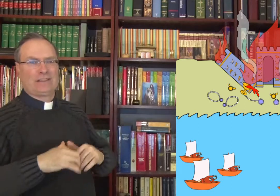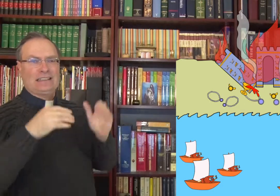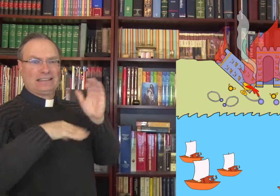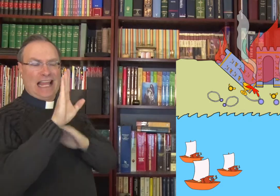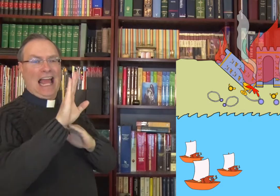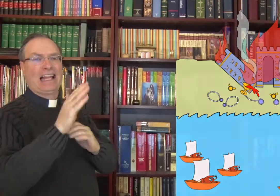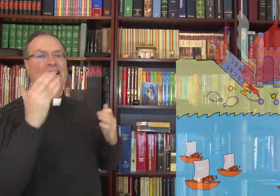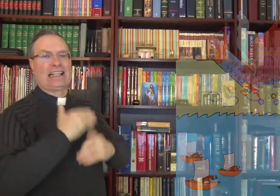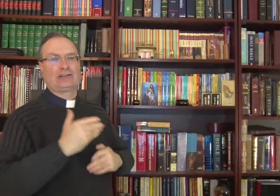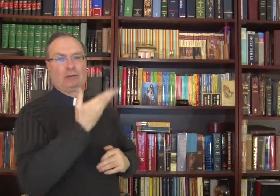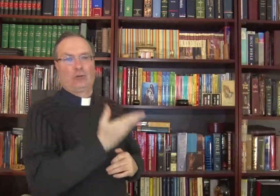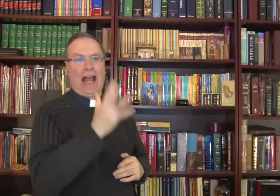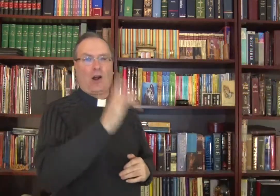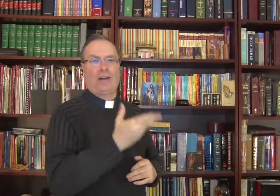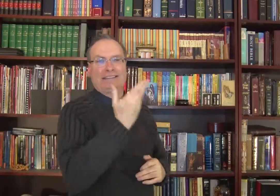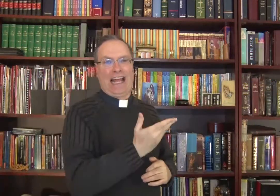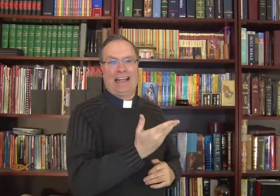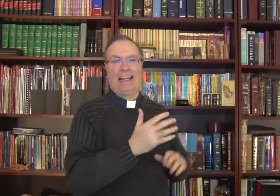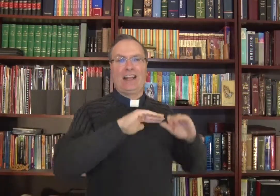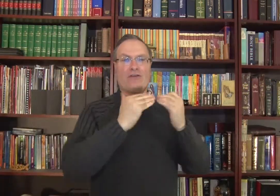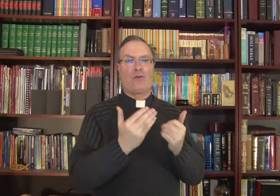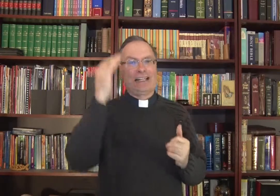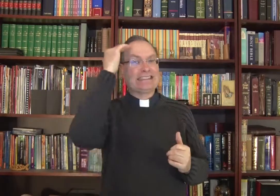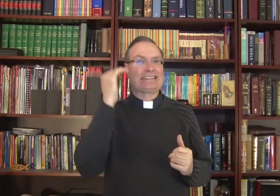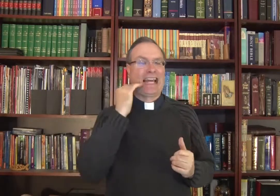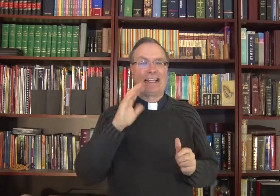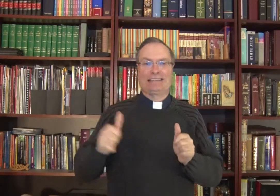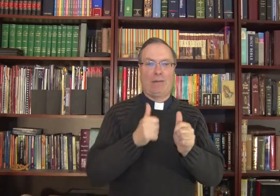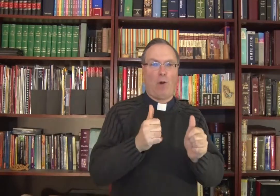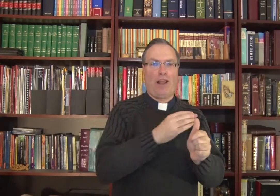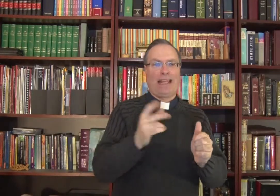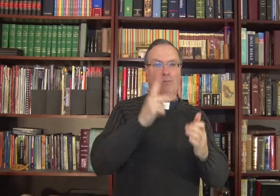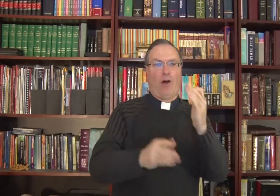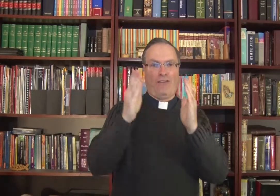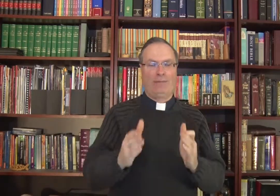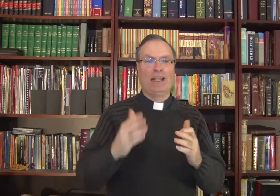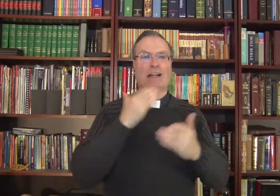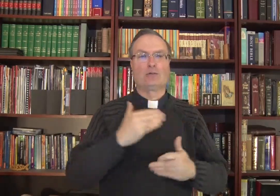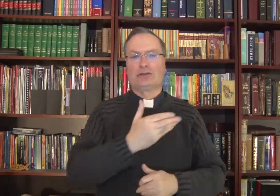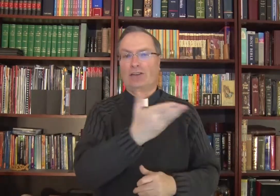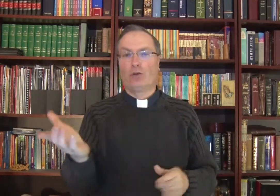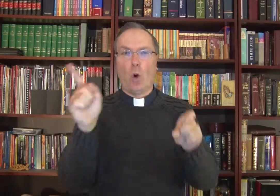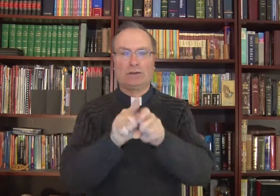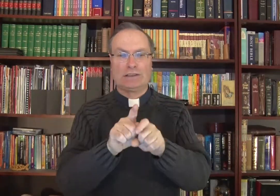Ciel, réjouis-toi à cause d'elle! Et vous, les saints, les apôtres et les prophètes, réjouissez-vous aussi,